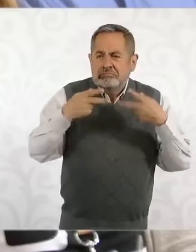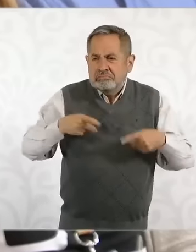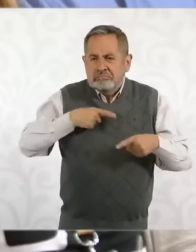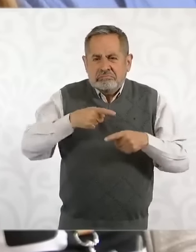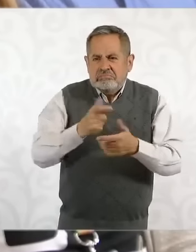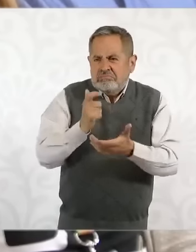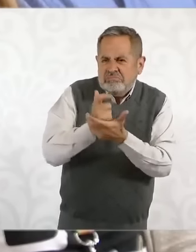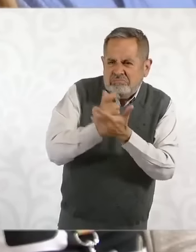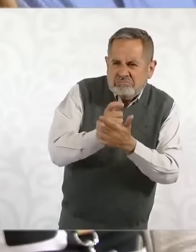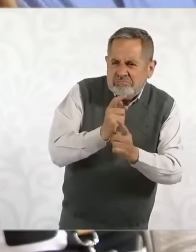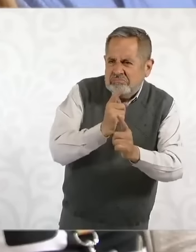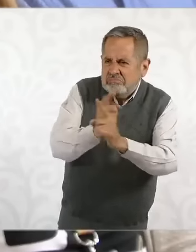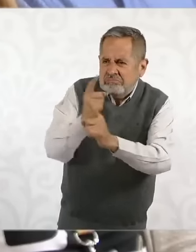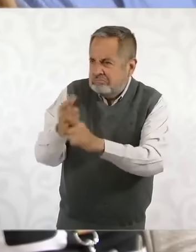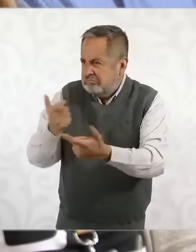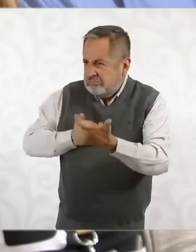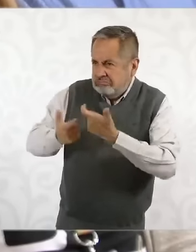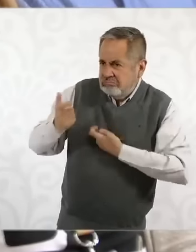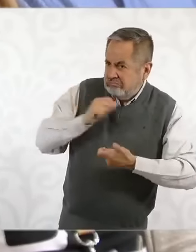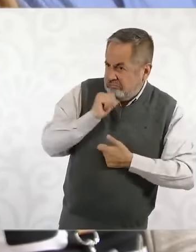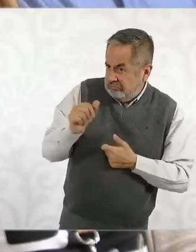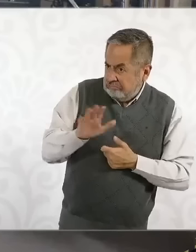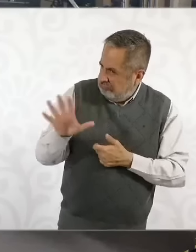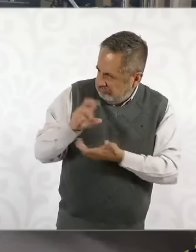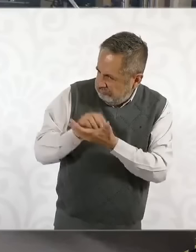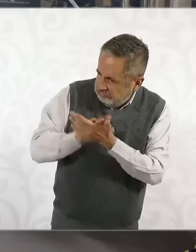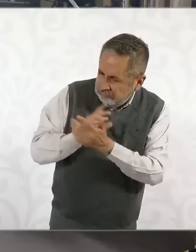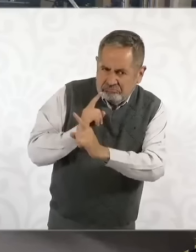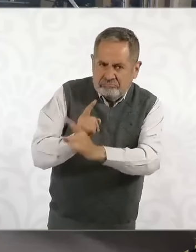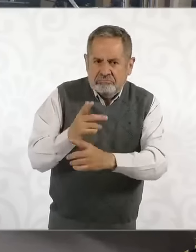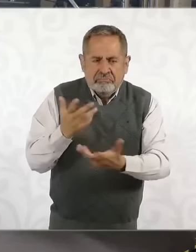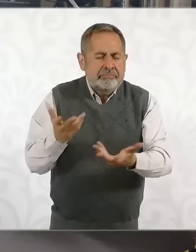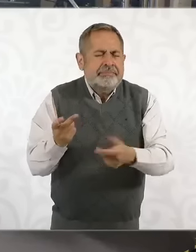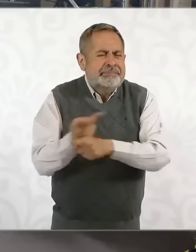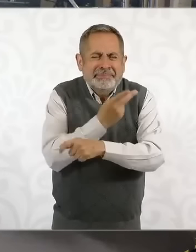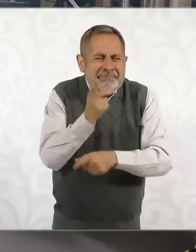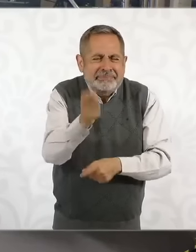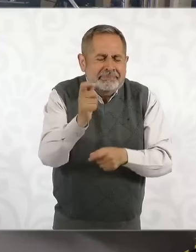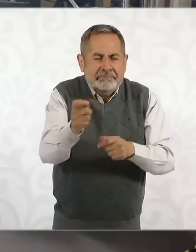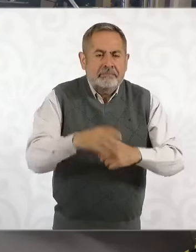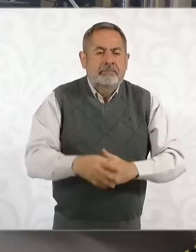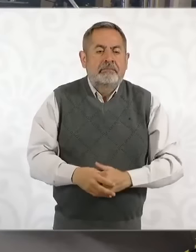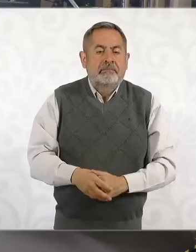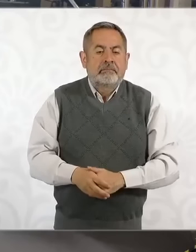La llamada, si no me recuerdo, fue antier o ayer que le hizo. Sí, me llamó la gobernadora para